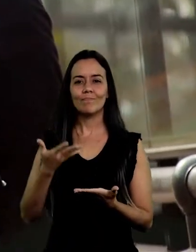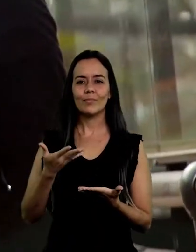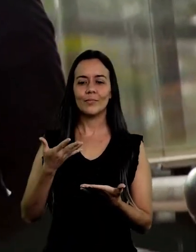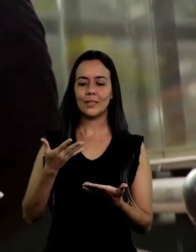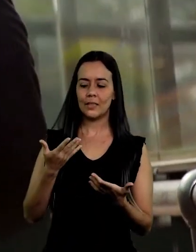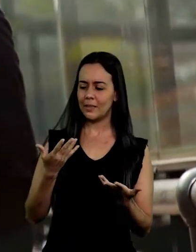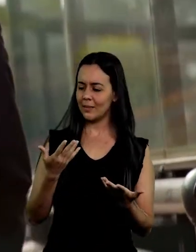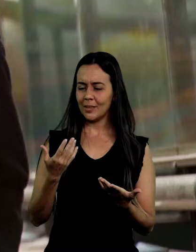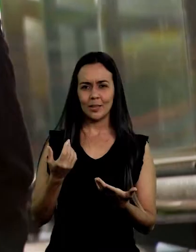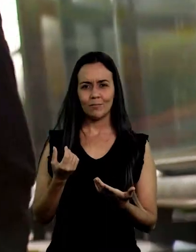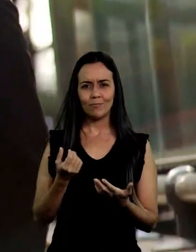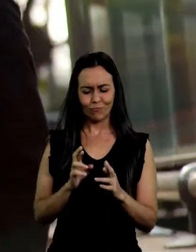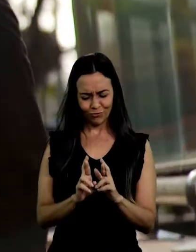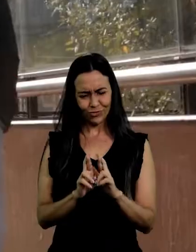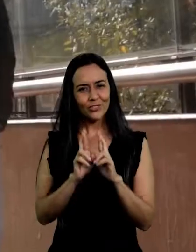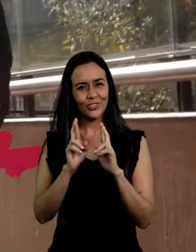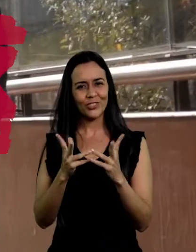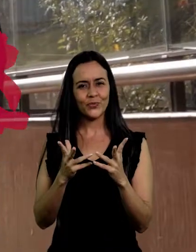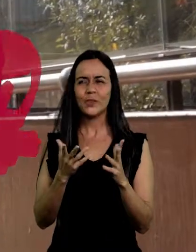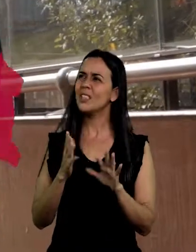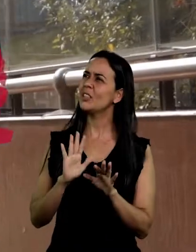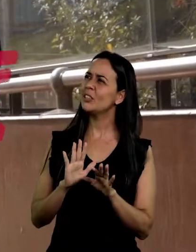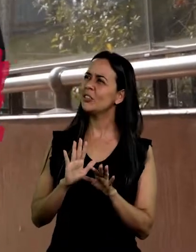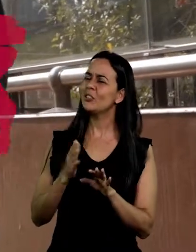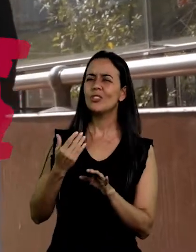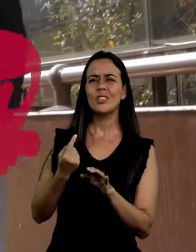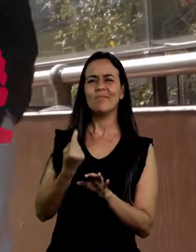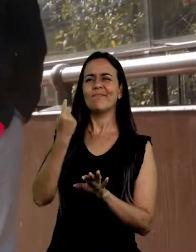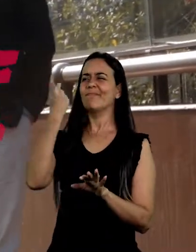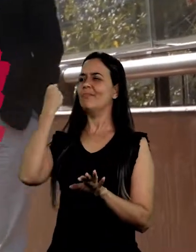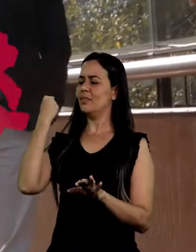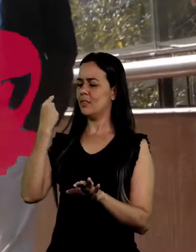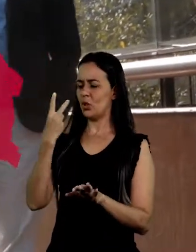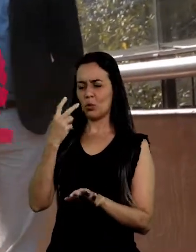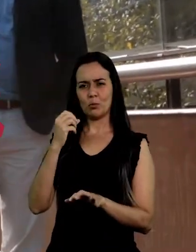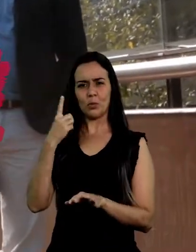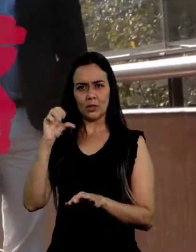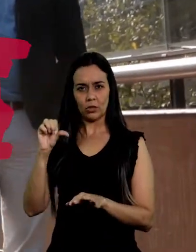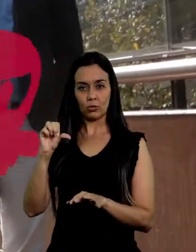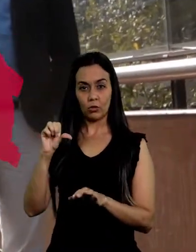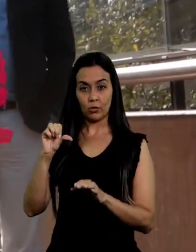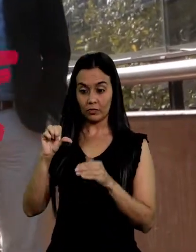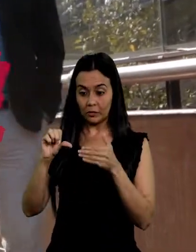até muito distópica, né? Se a gente falasse em 2019 que isso ia acontecer, né?